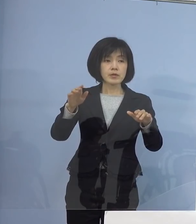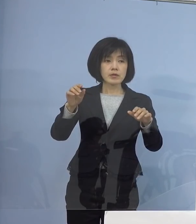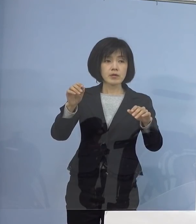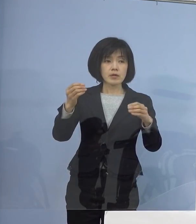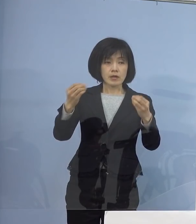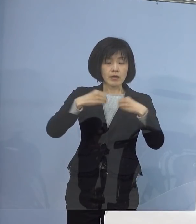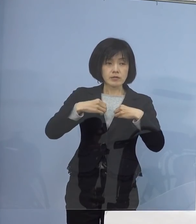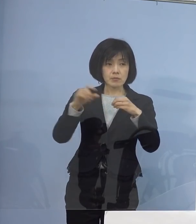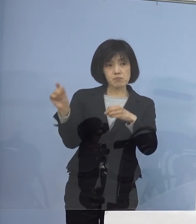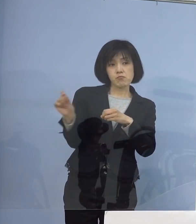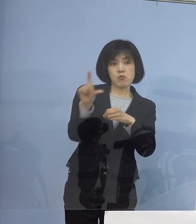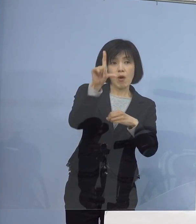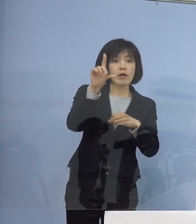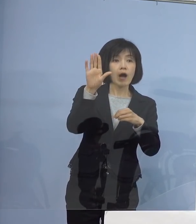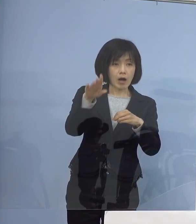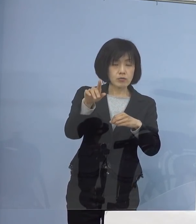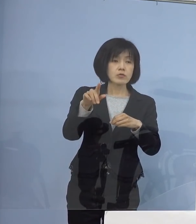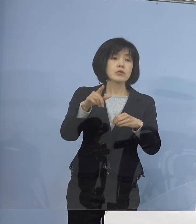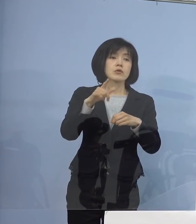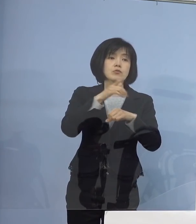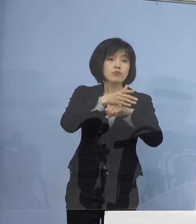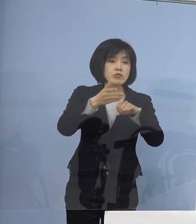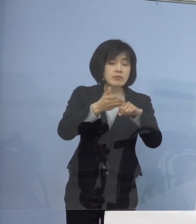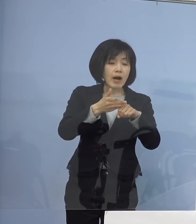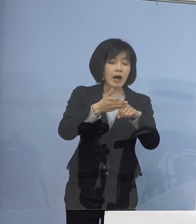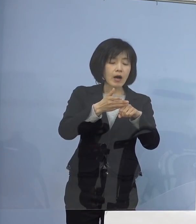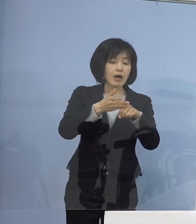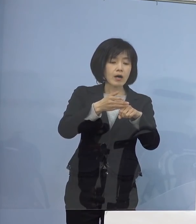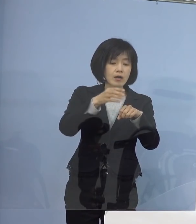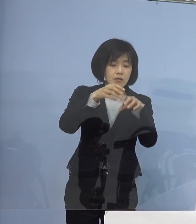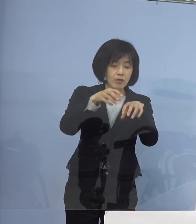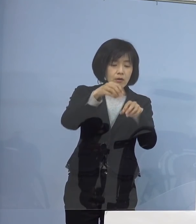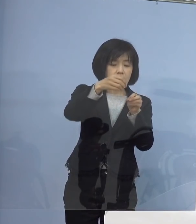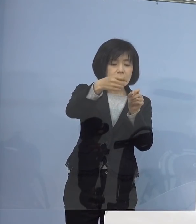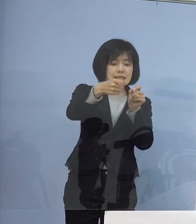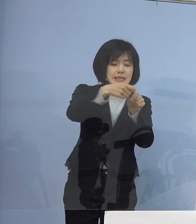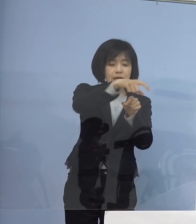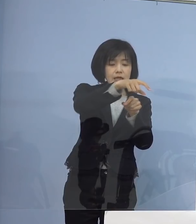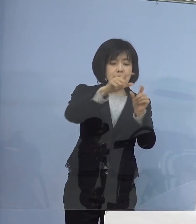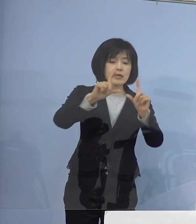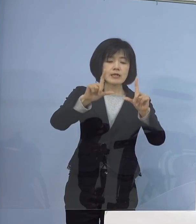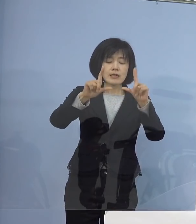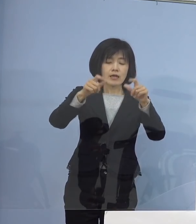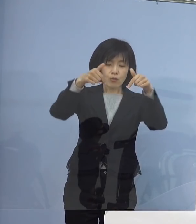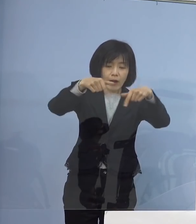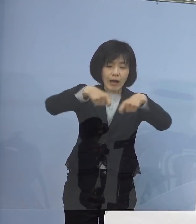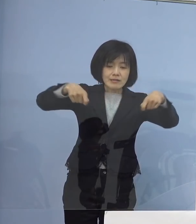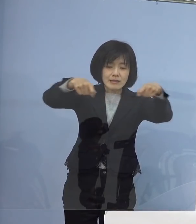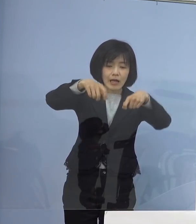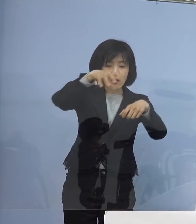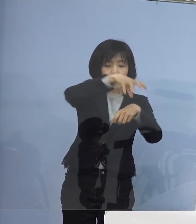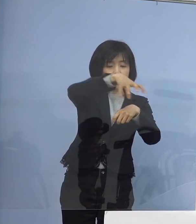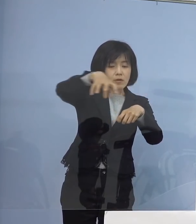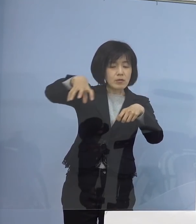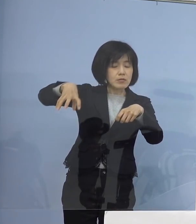しかも徳島と地続き、経済的にも関係の深い京阪神全てが 「まん延防止等重点措置」